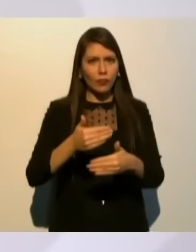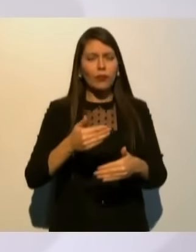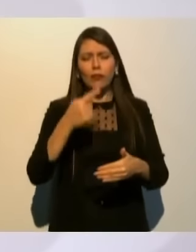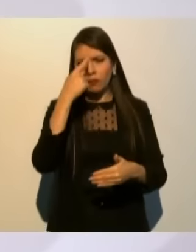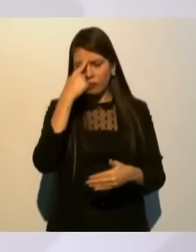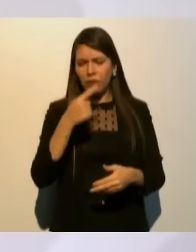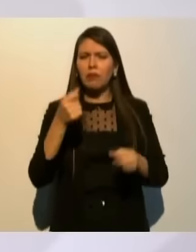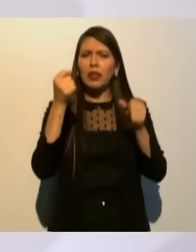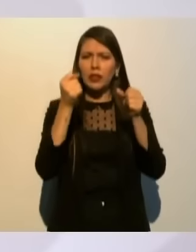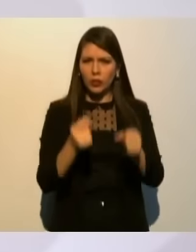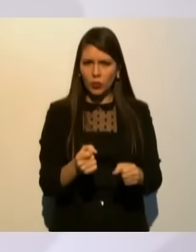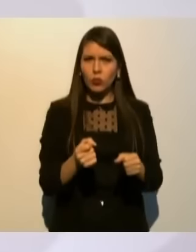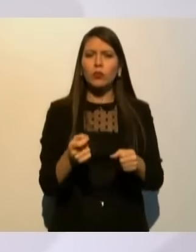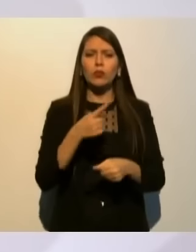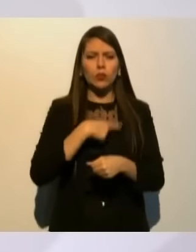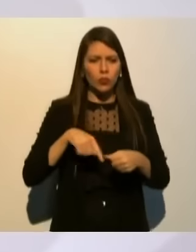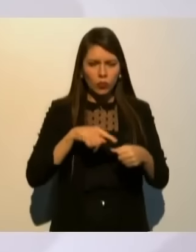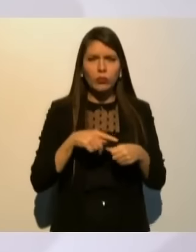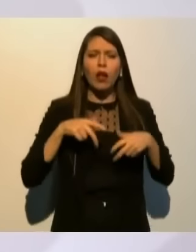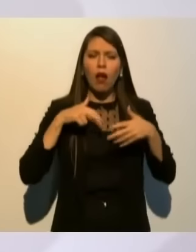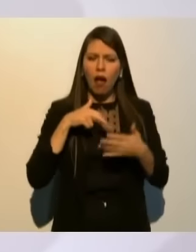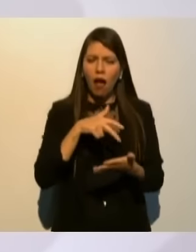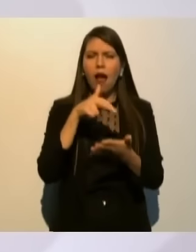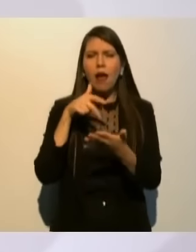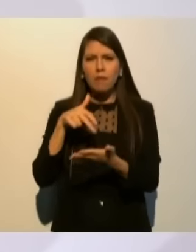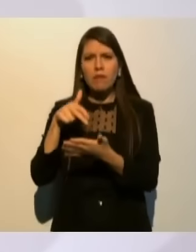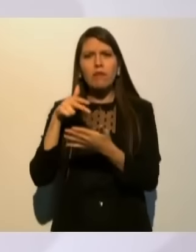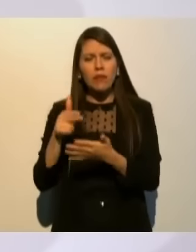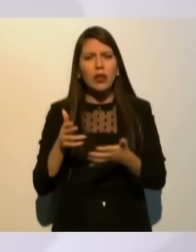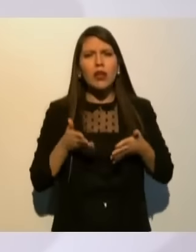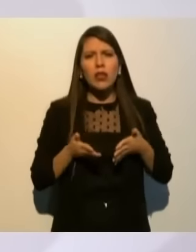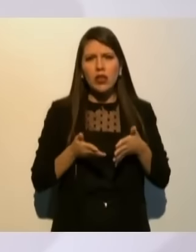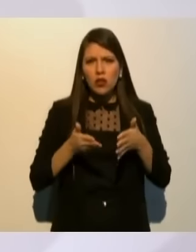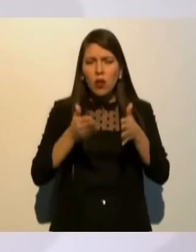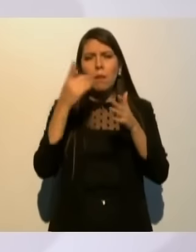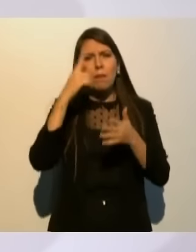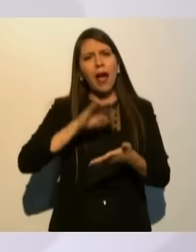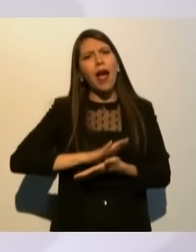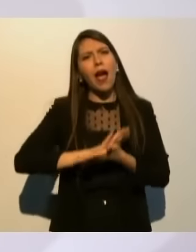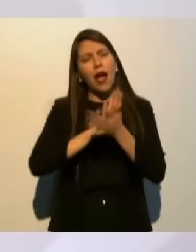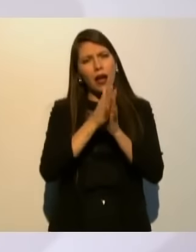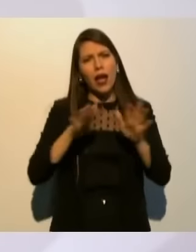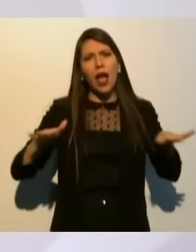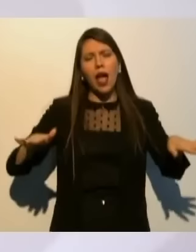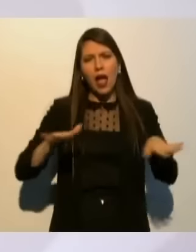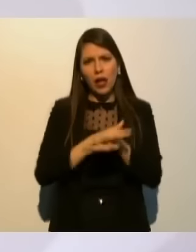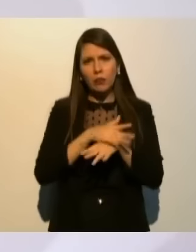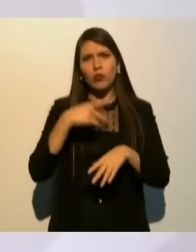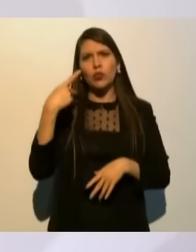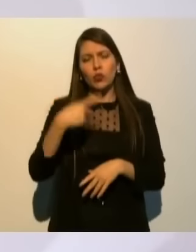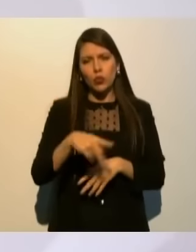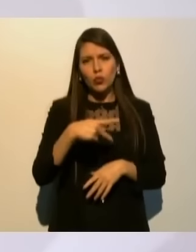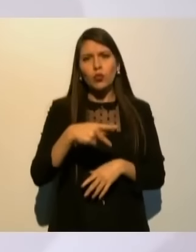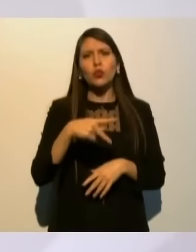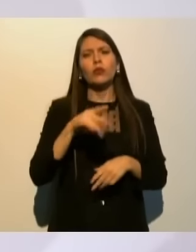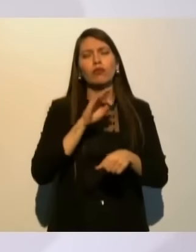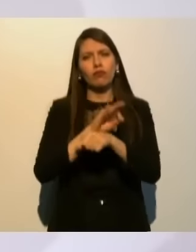correcta por el camino de la transformación y el bienestar del pueblo y el principio que nos guía